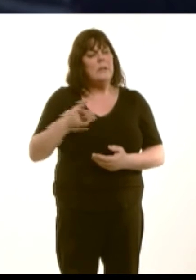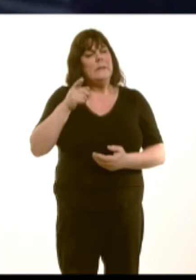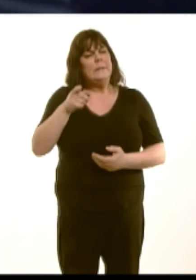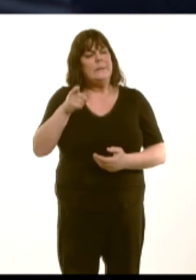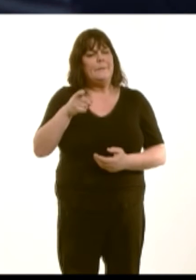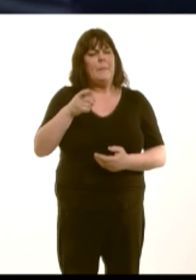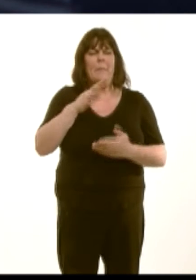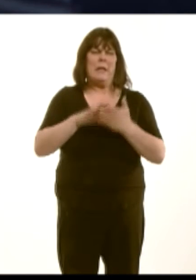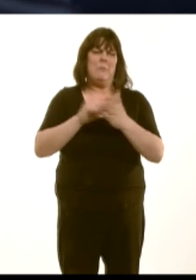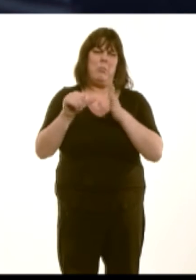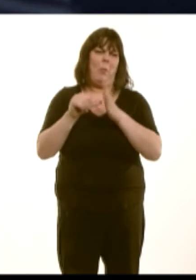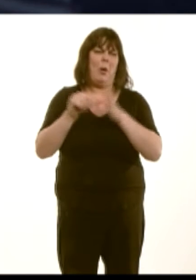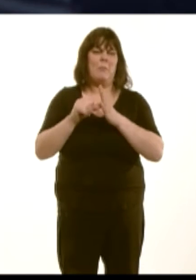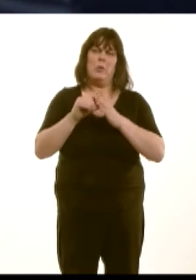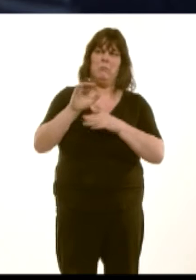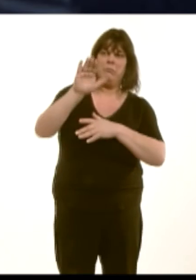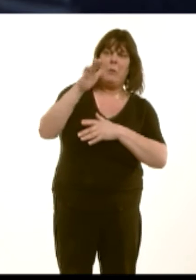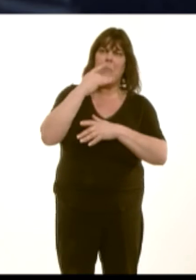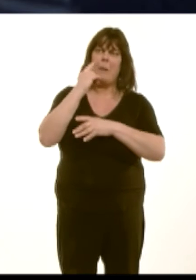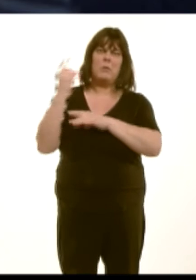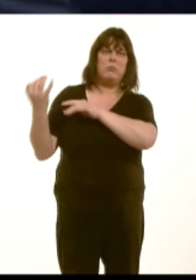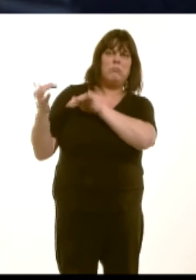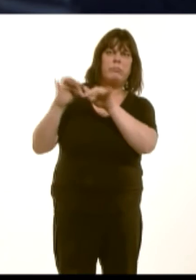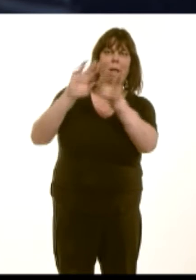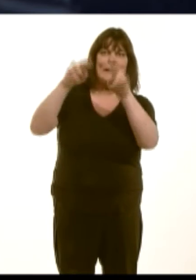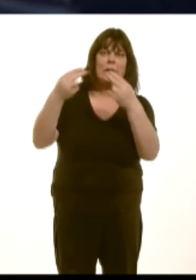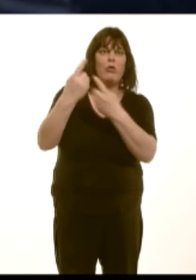Wrth ichi ystyried eich ymateb, hwyrach eich bod chi yn cynnal trafodaethau ‚ Phrifysgol